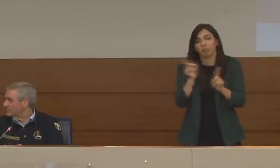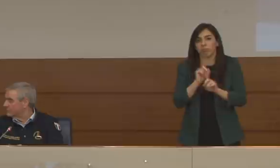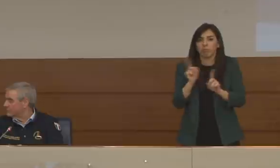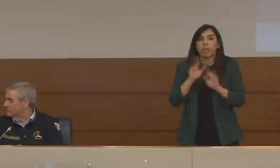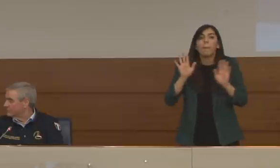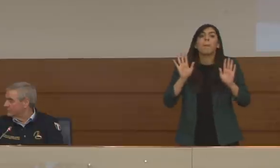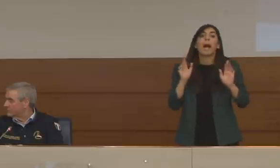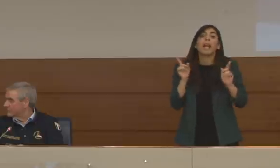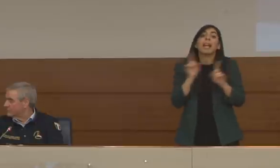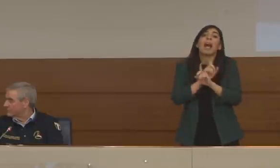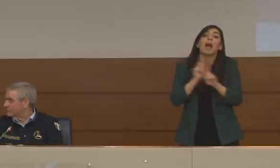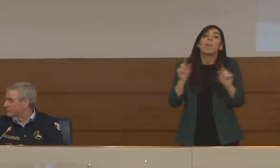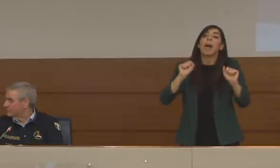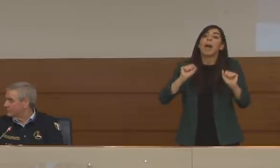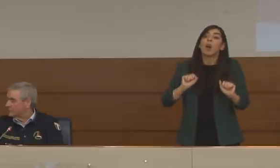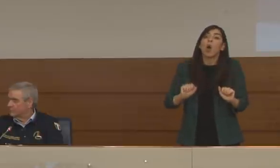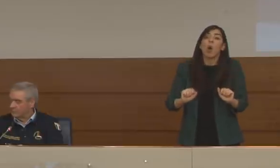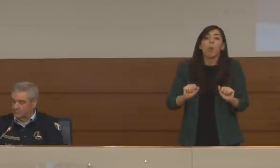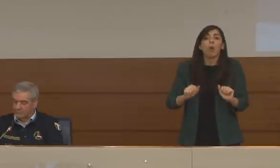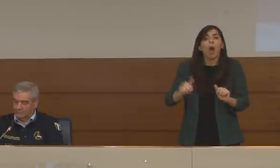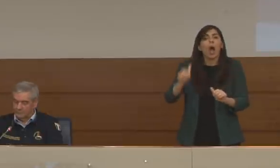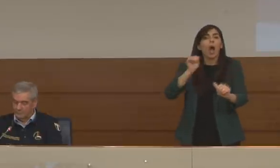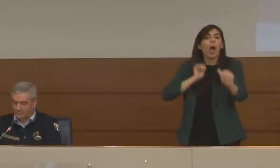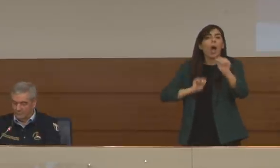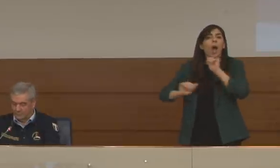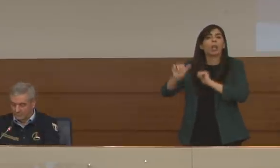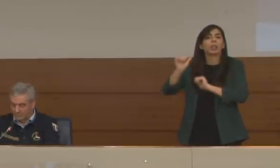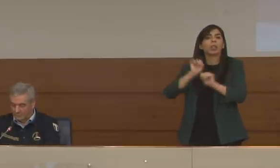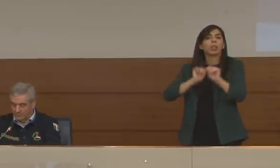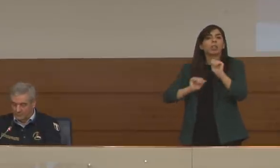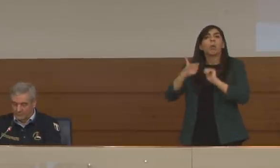indicazioni che non tengano conto... ad esempio, se formulassi un'indicazione